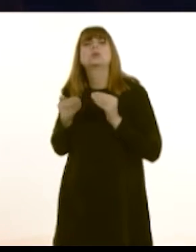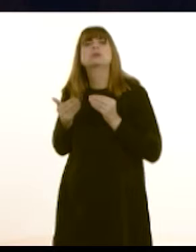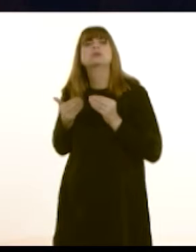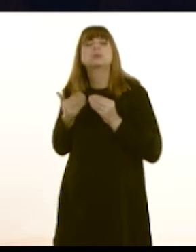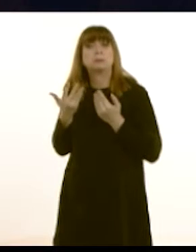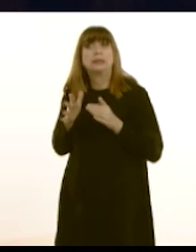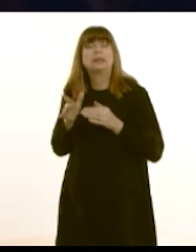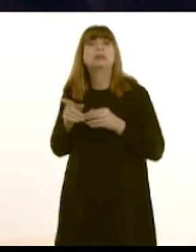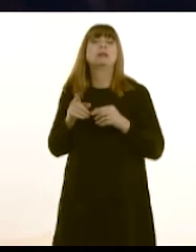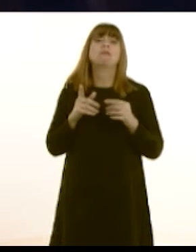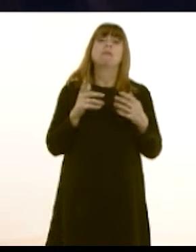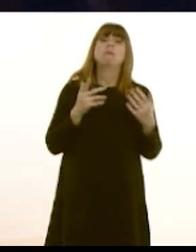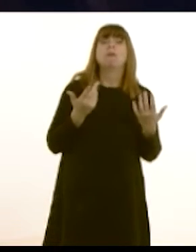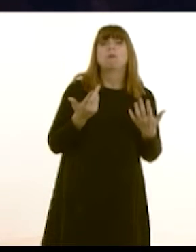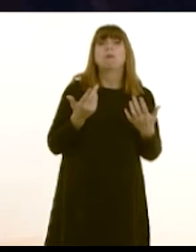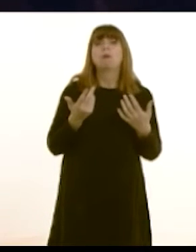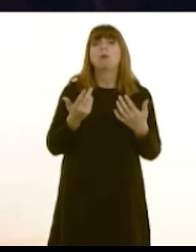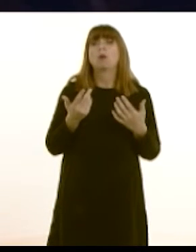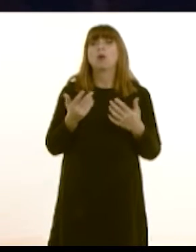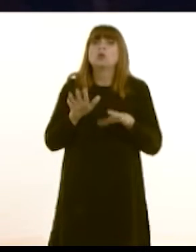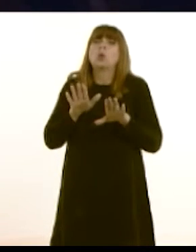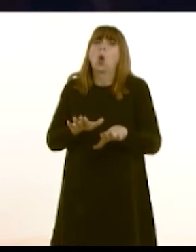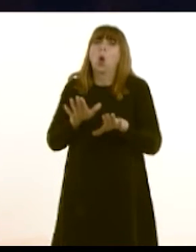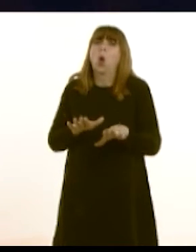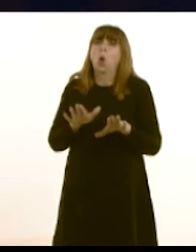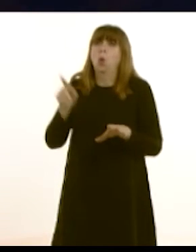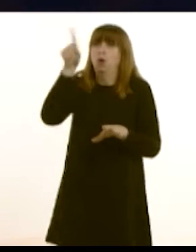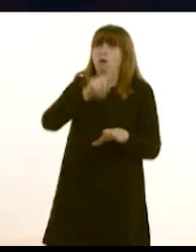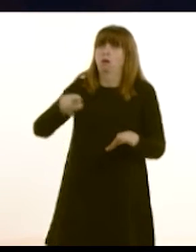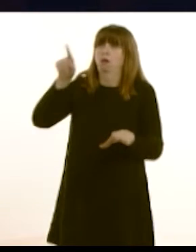gyfnod neu mae yna gyflymder dros dro arnyn nhw, syín creu perygl i deithwyr hefyd.